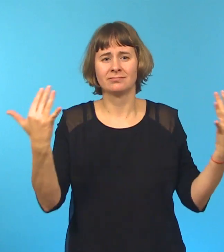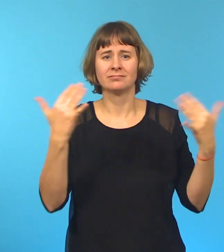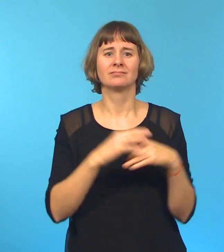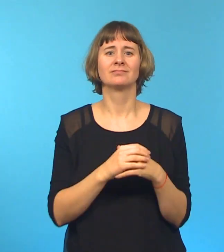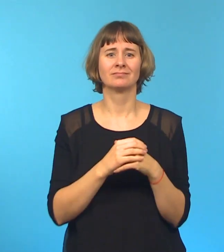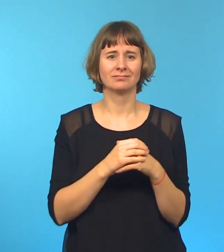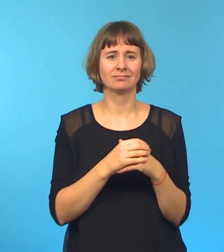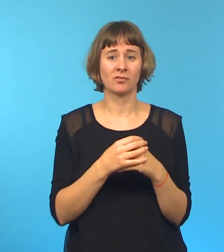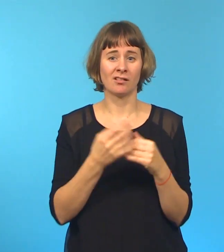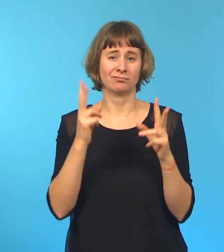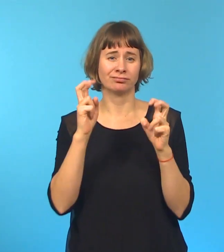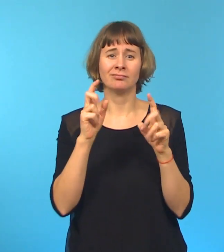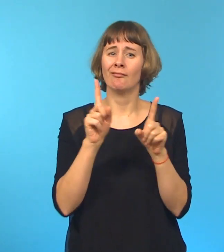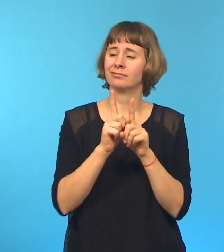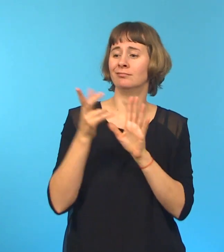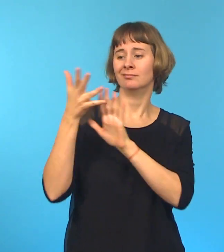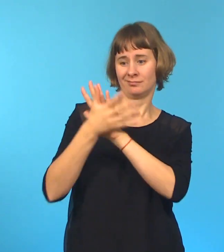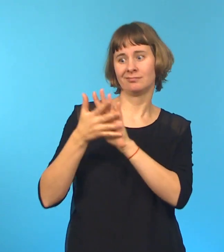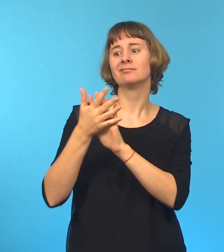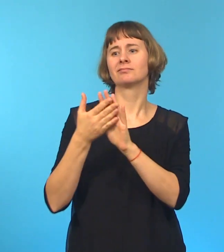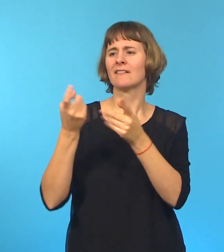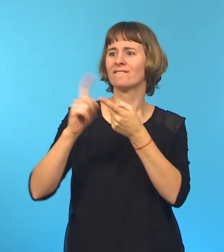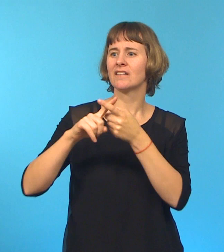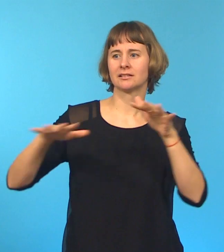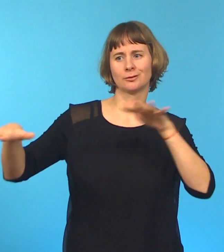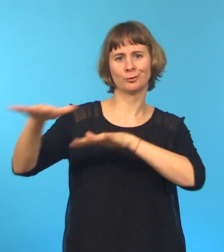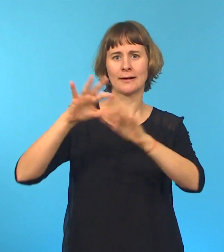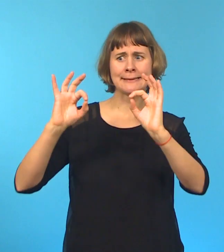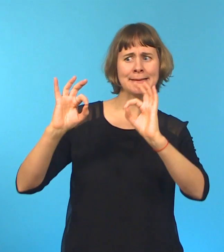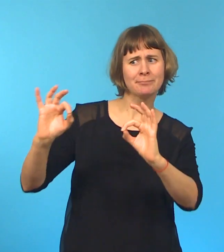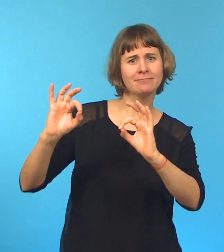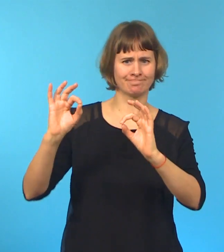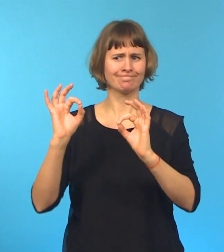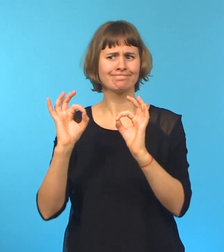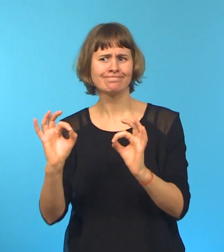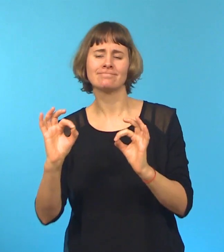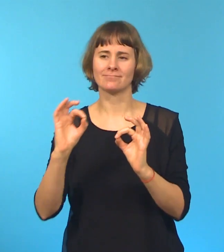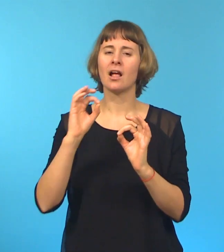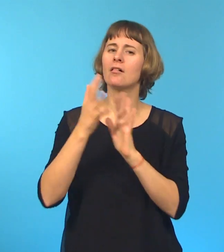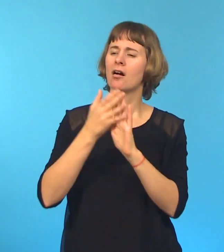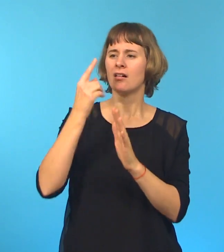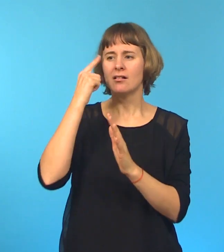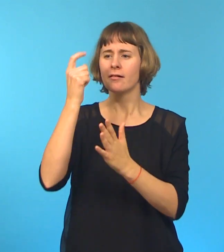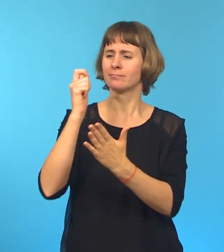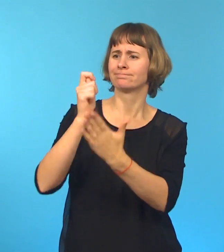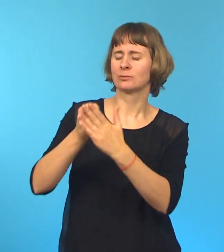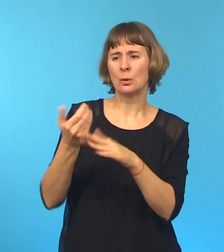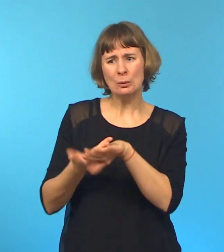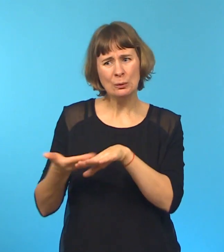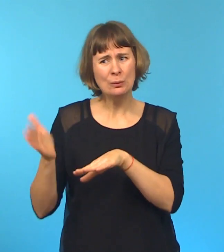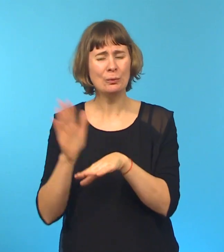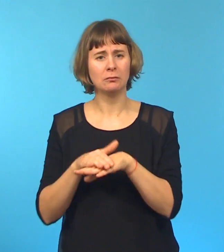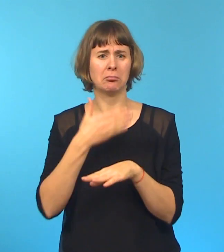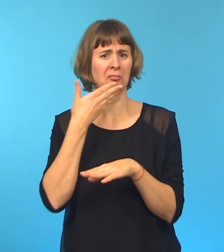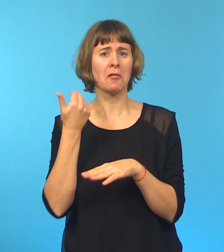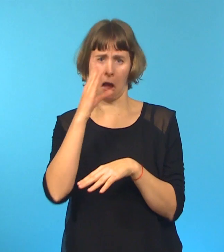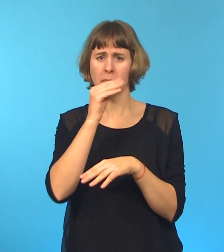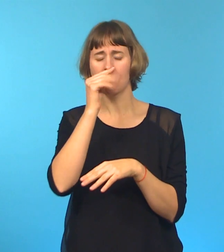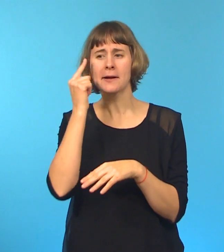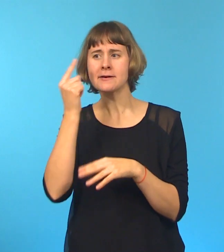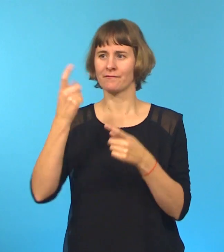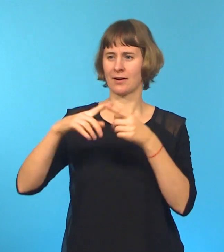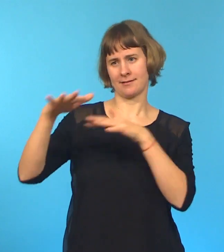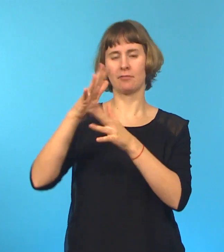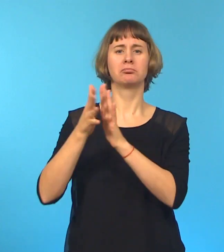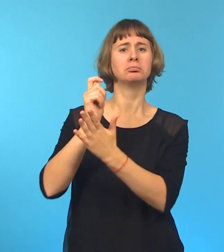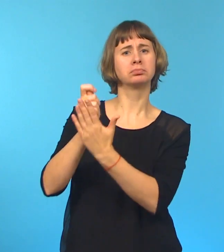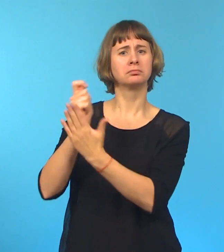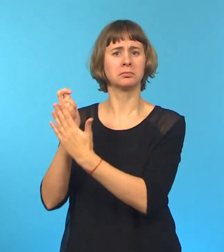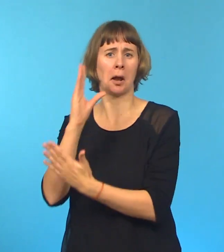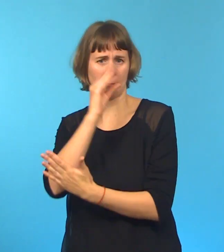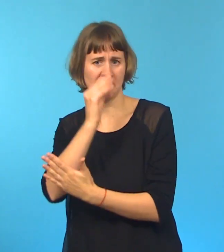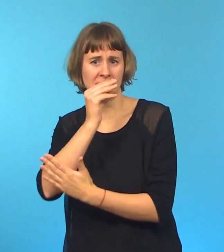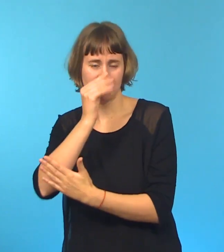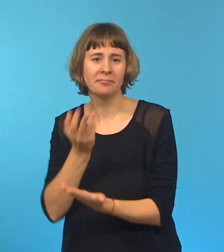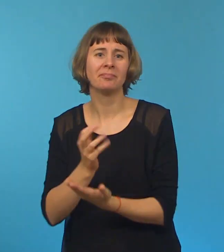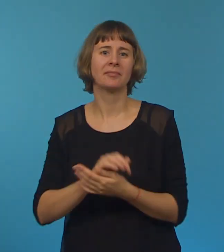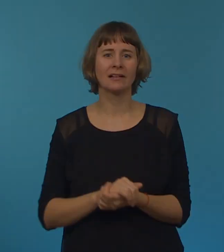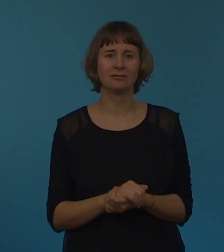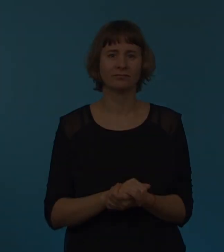nėra sunku sugalvoti naują gestą, kuris tiktų konkrečioje situacijoje.